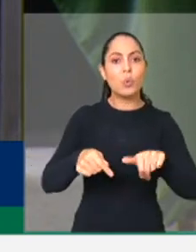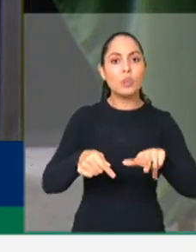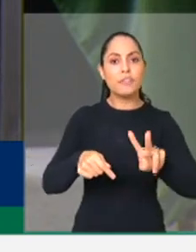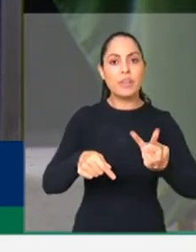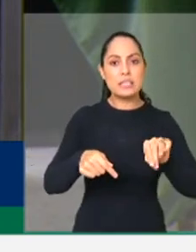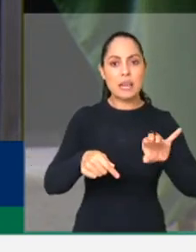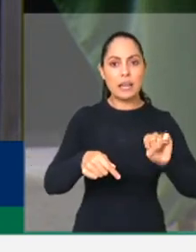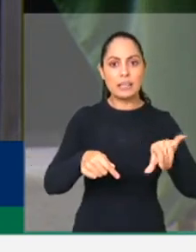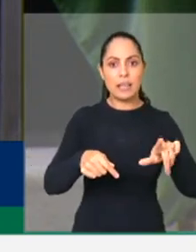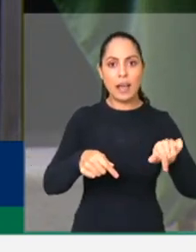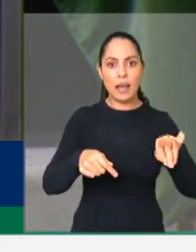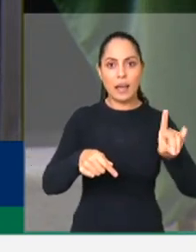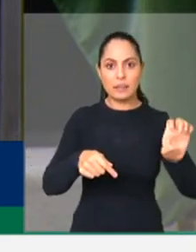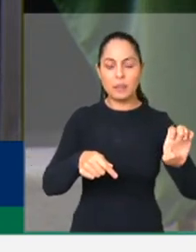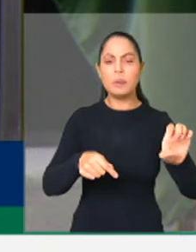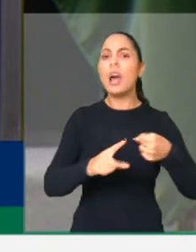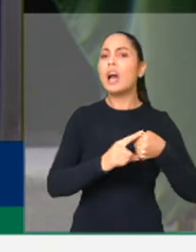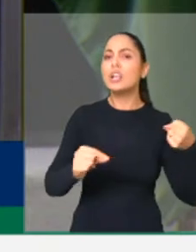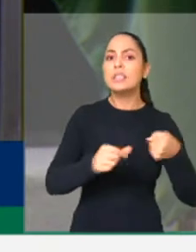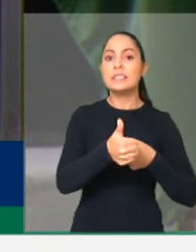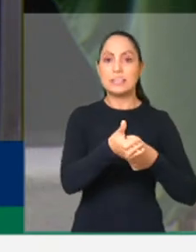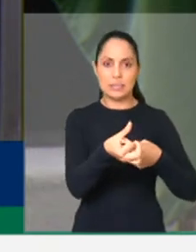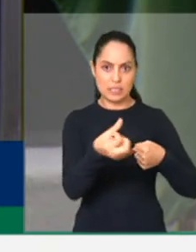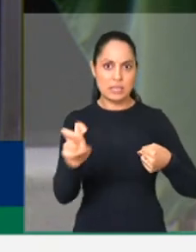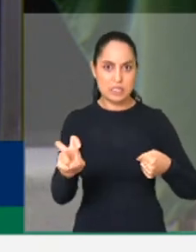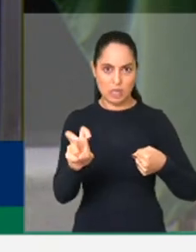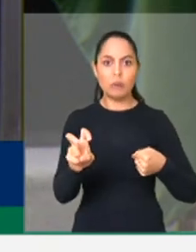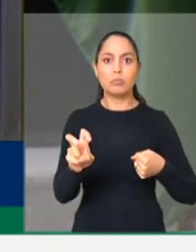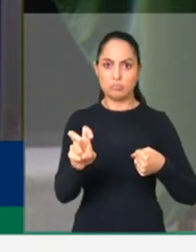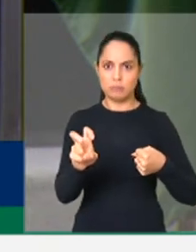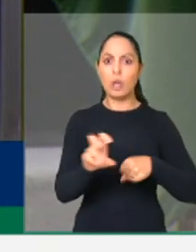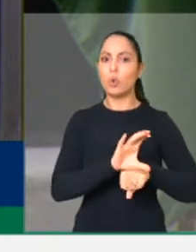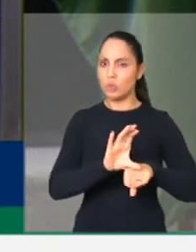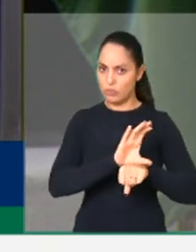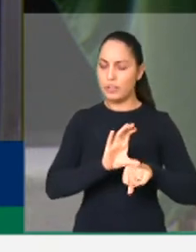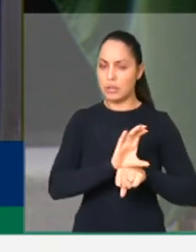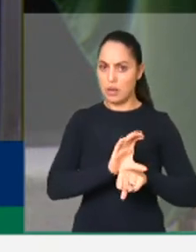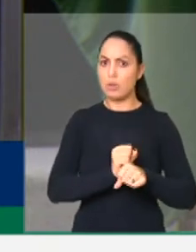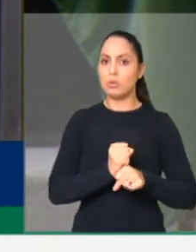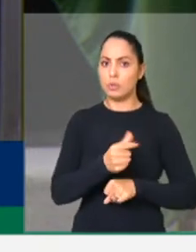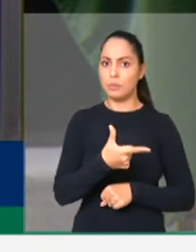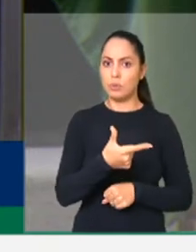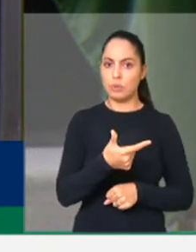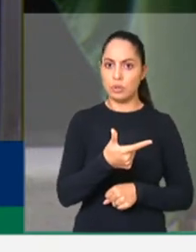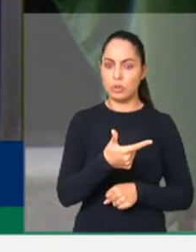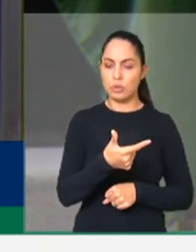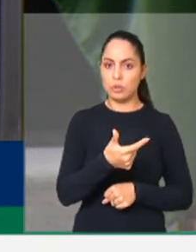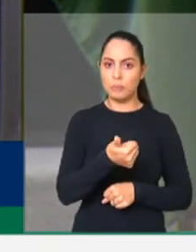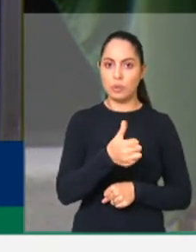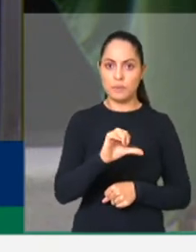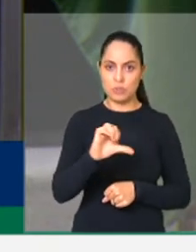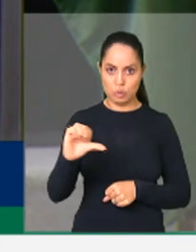ARTIGO 125 E 126 ALÍNEA B DA LEI DE DIRETRIZES ORÇAMENTÁ RIAS. NO ENTANTO A NDPITIVA E LEVA A EMENDA A SER CONSIDERADA INADEQUADA